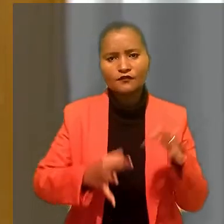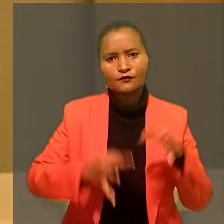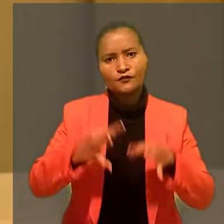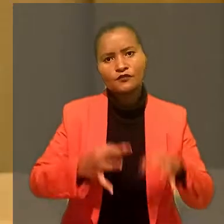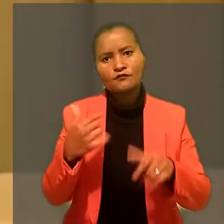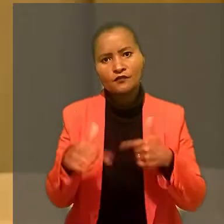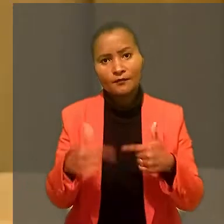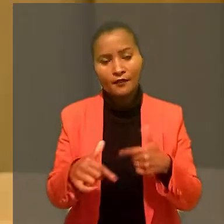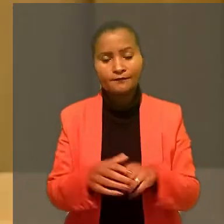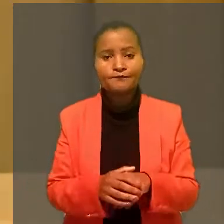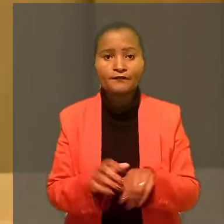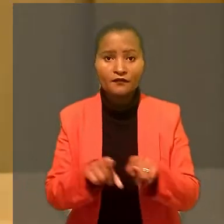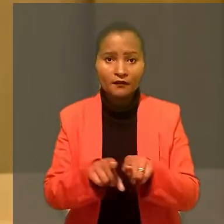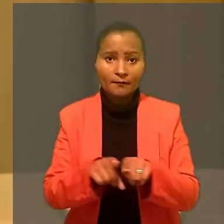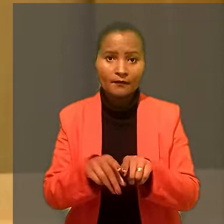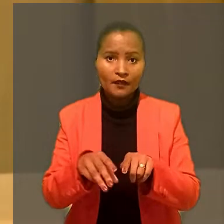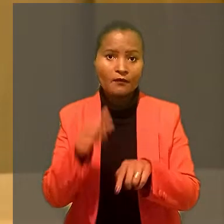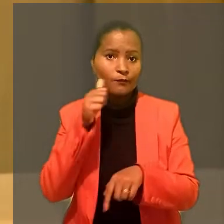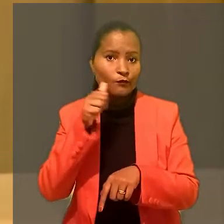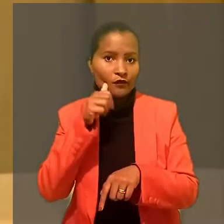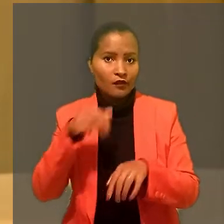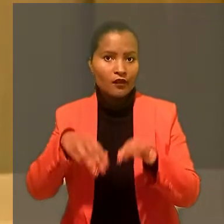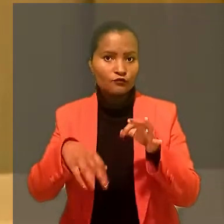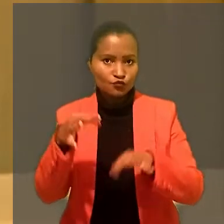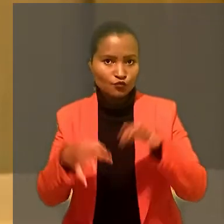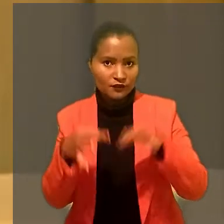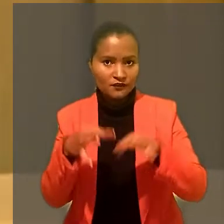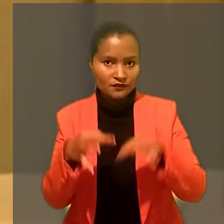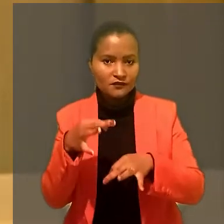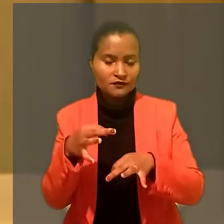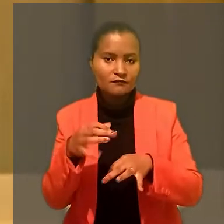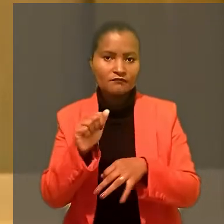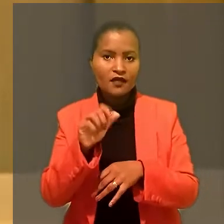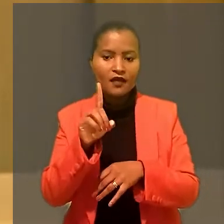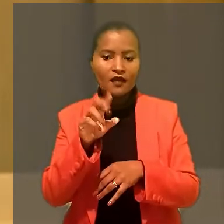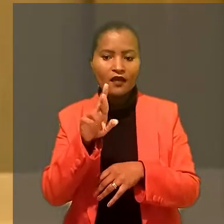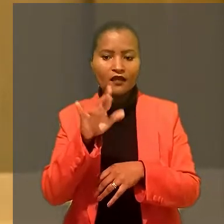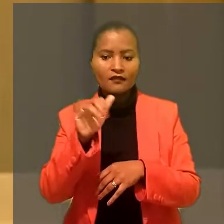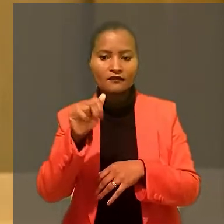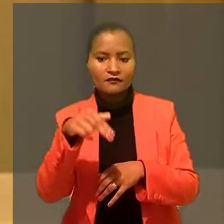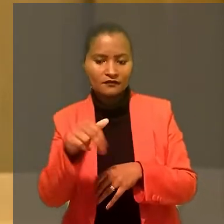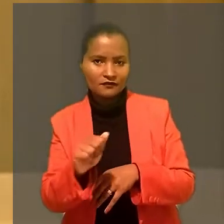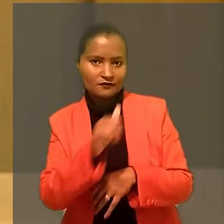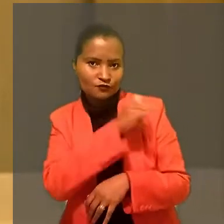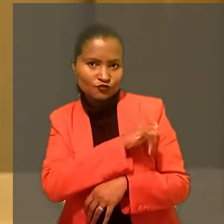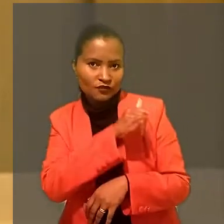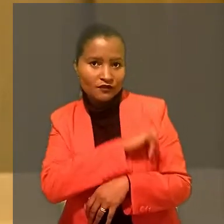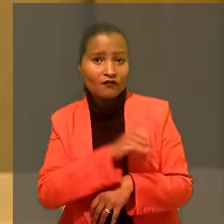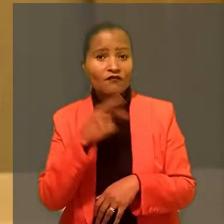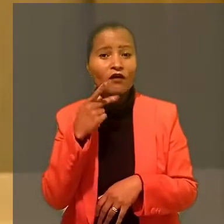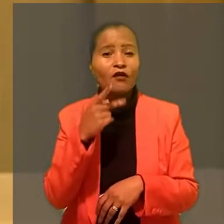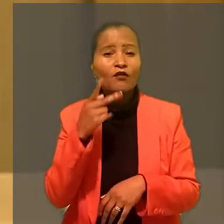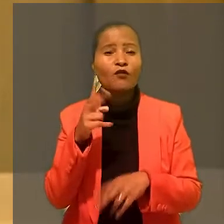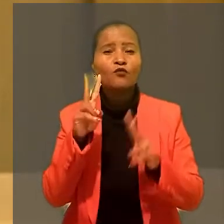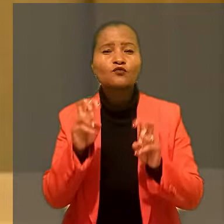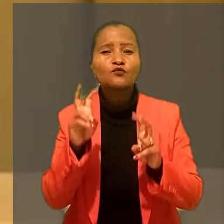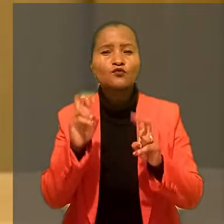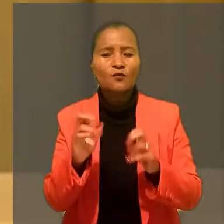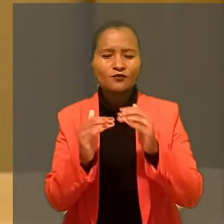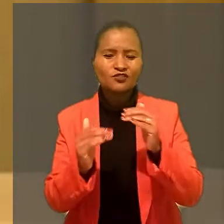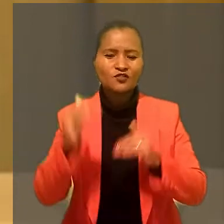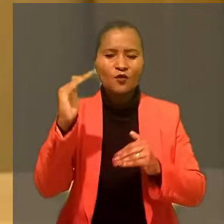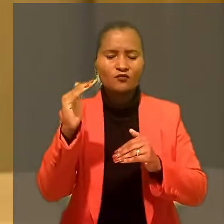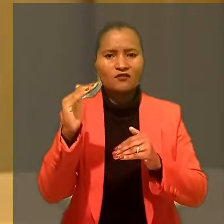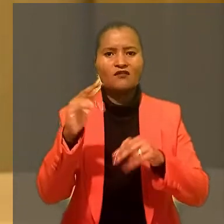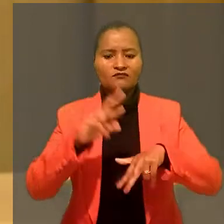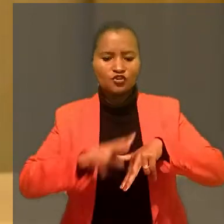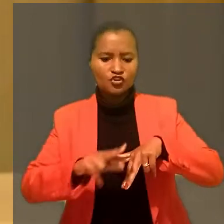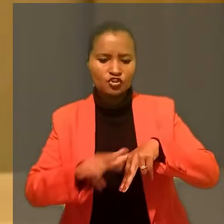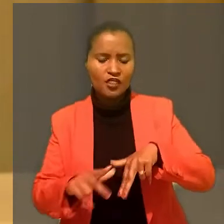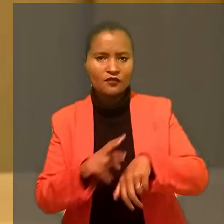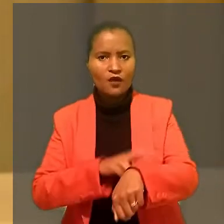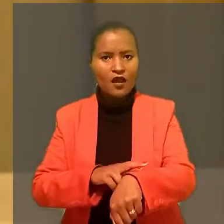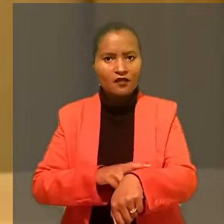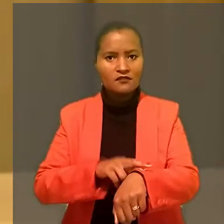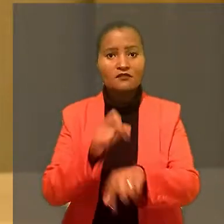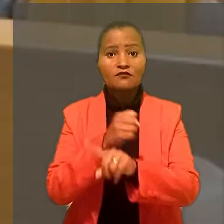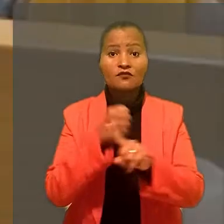Já a juíza do Tribunal Regional Federal (RJ) Adriana Cruz abordou as desigualdades de gênero, de raça e social que existem no meio jurídico.